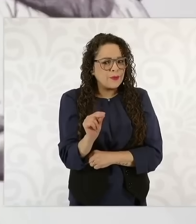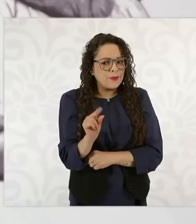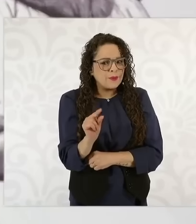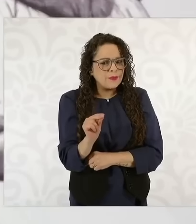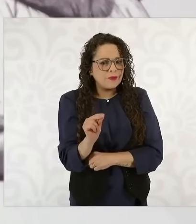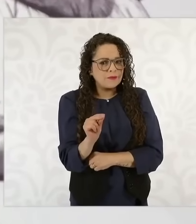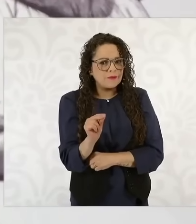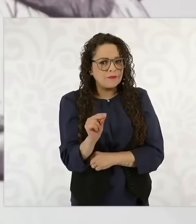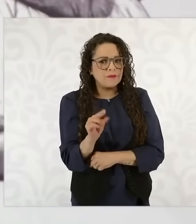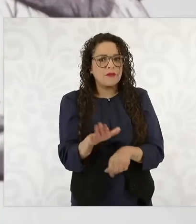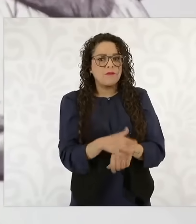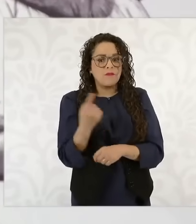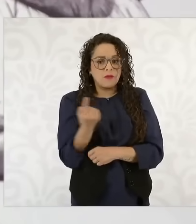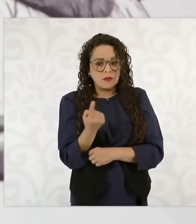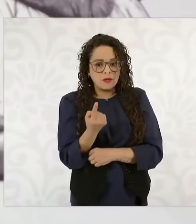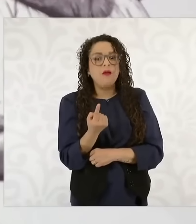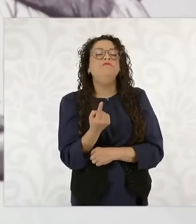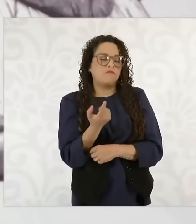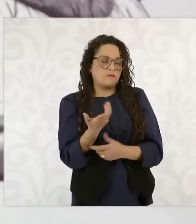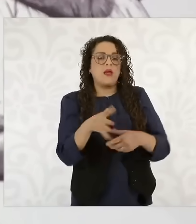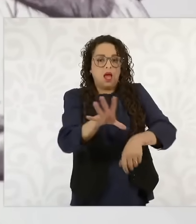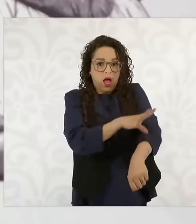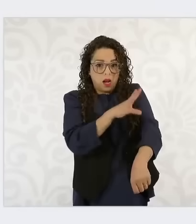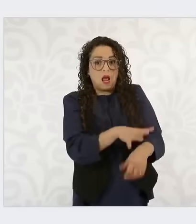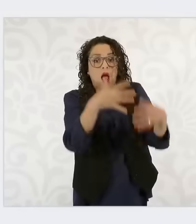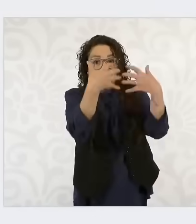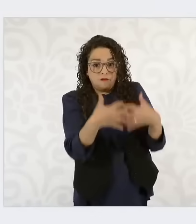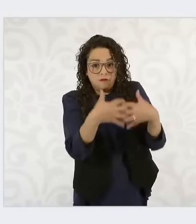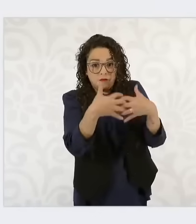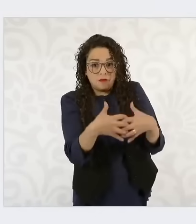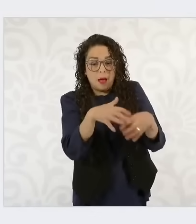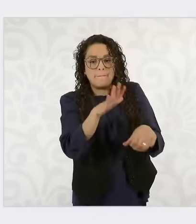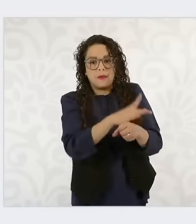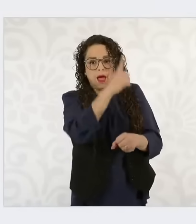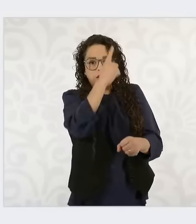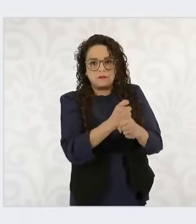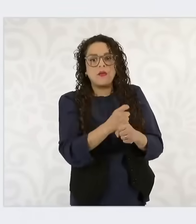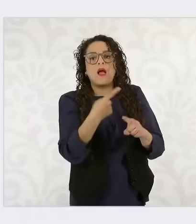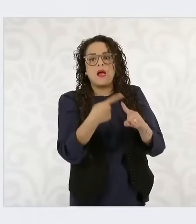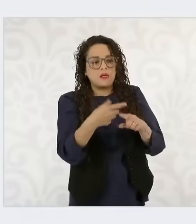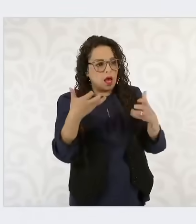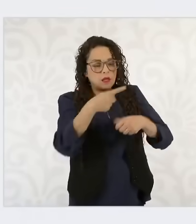de la generación esté en manos de CFE. ¿Qué pasa ahora? Bueno, cambia la Constitución.